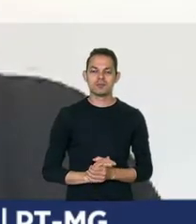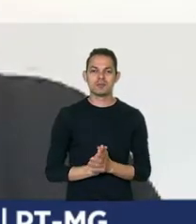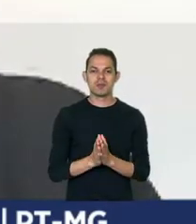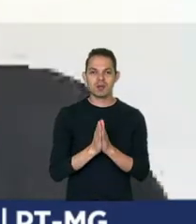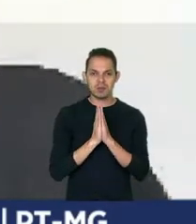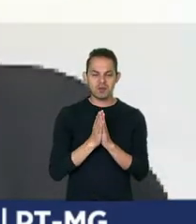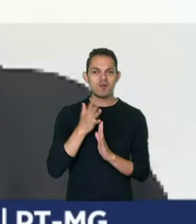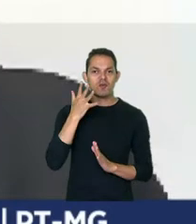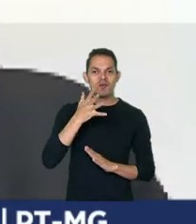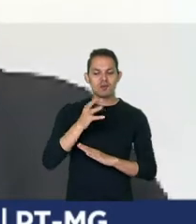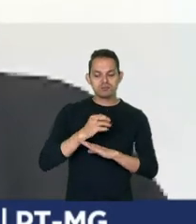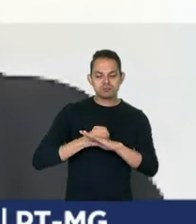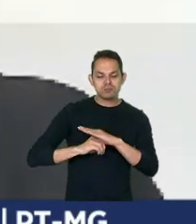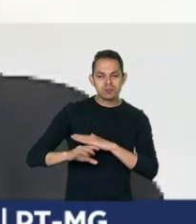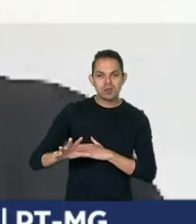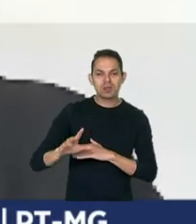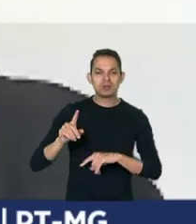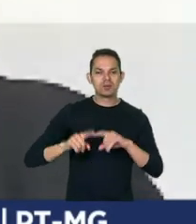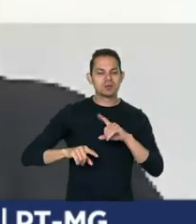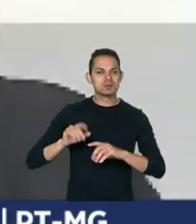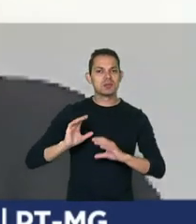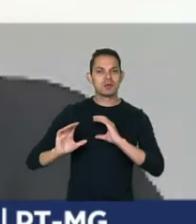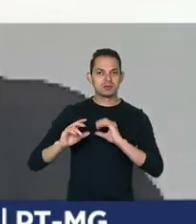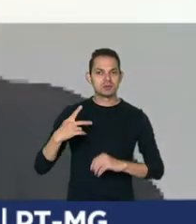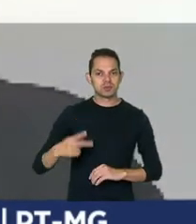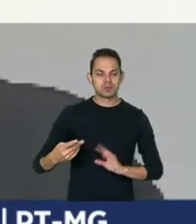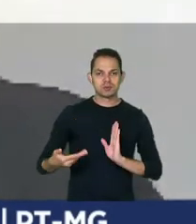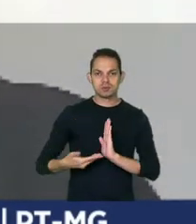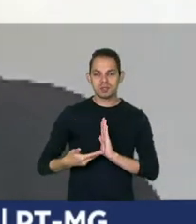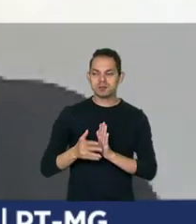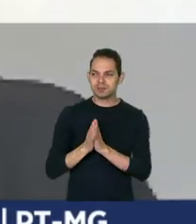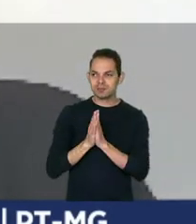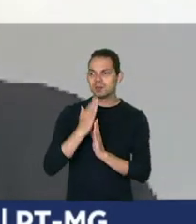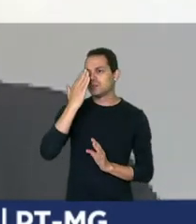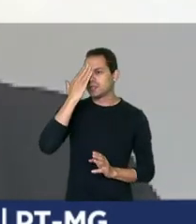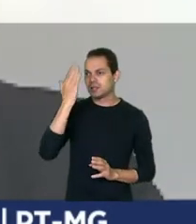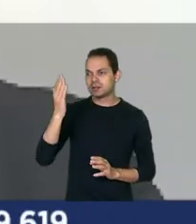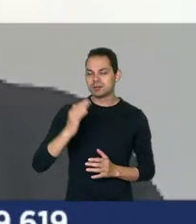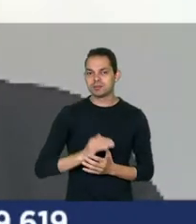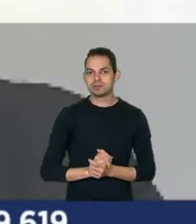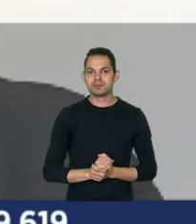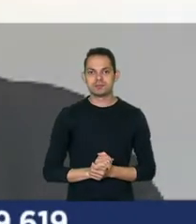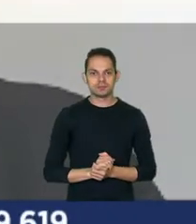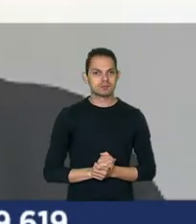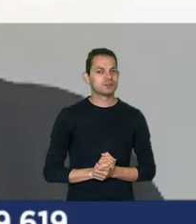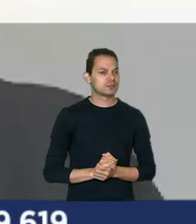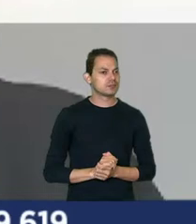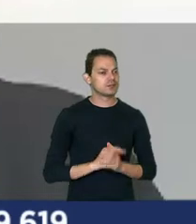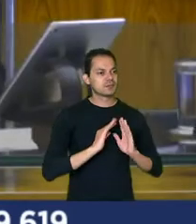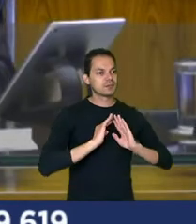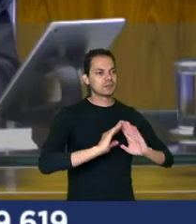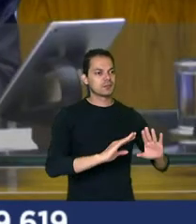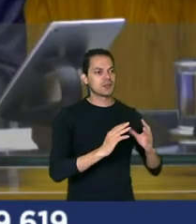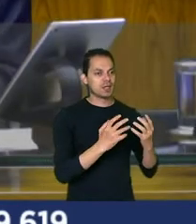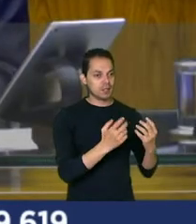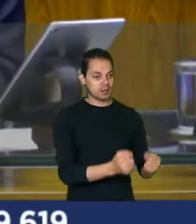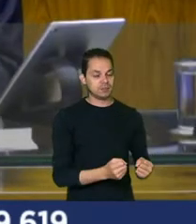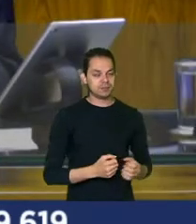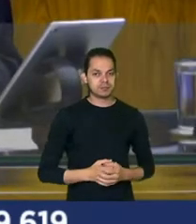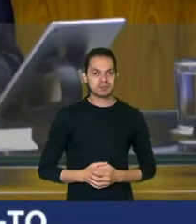MUITO OBRIGADO, PRESIDENTE . QUERO QUE O PRONUNCIAMENTO SEJA DIVULGADO NOS ÓRGÃOS DE COMUNICAÇÃO DA CASA. OBRIGADO. -- [PRESIDENTE]: SERÁ